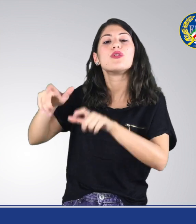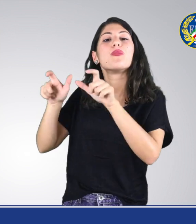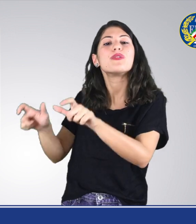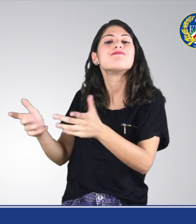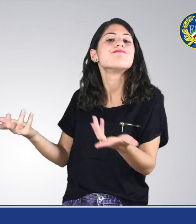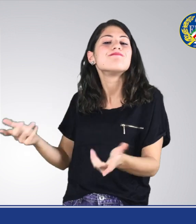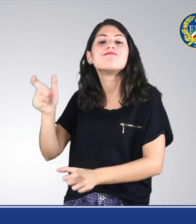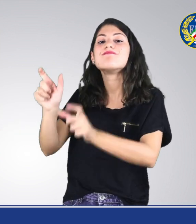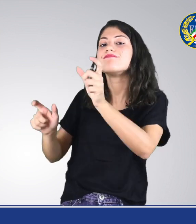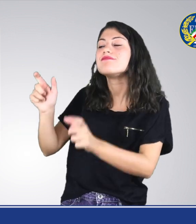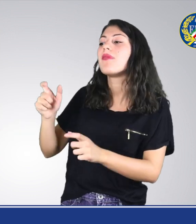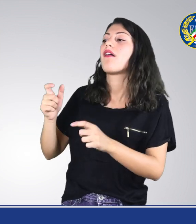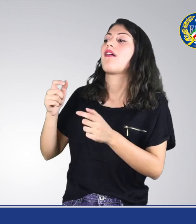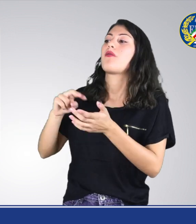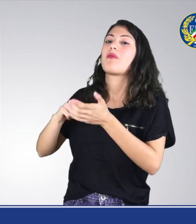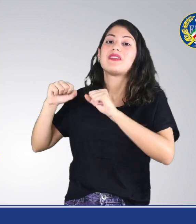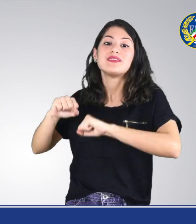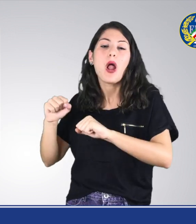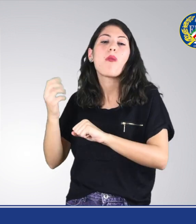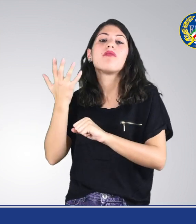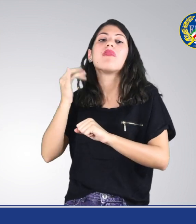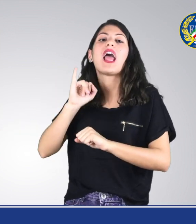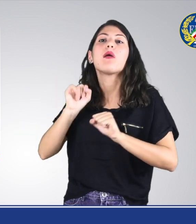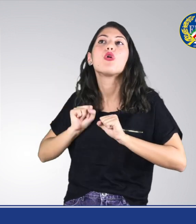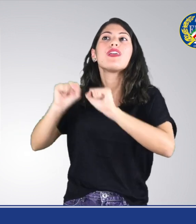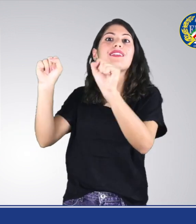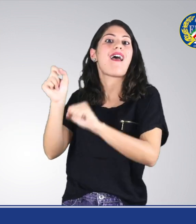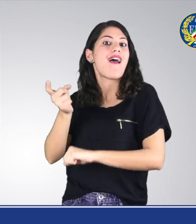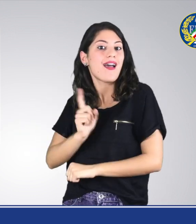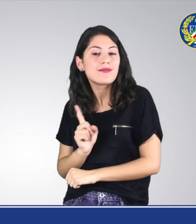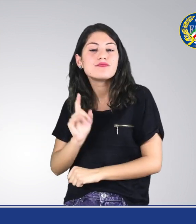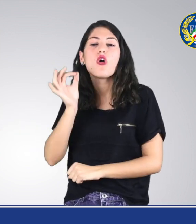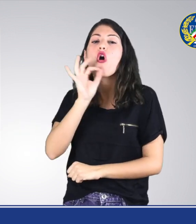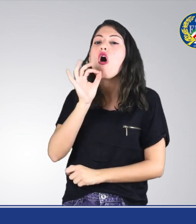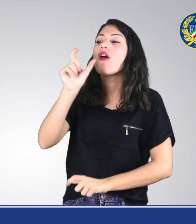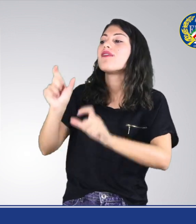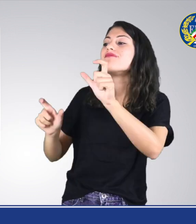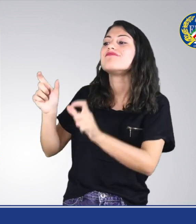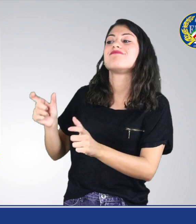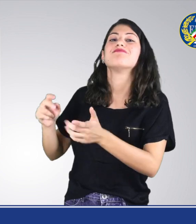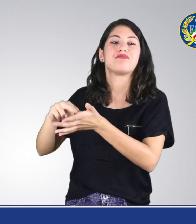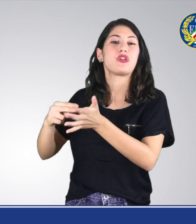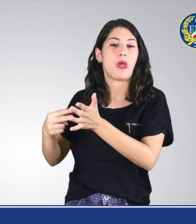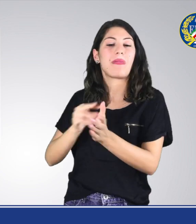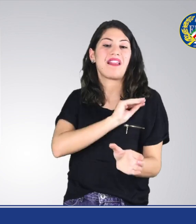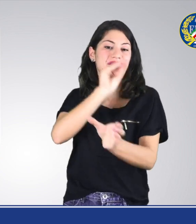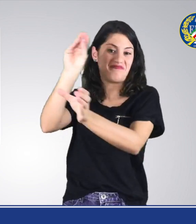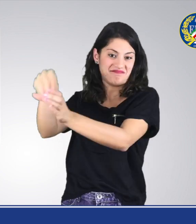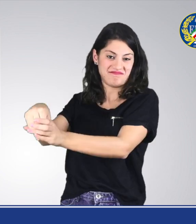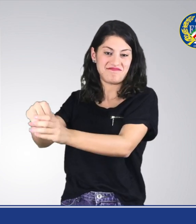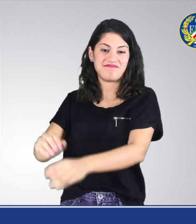presenti soltanto minori vaccinati o immunizzati naturalmente